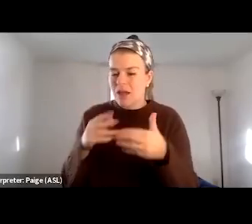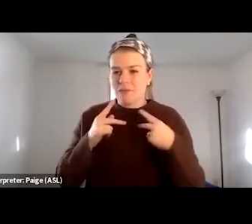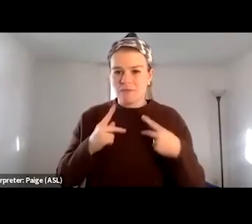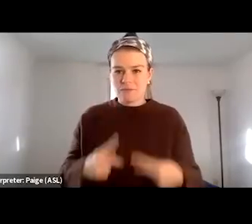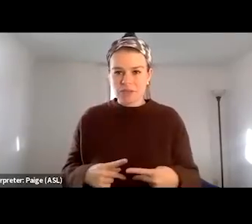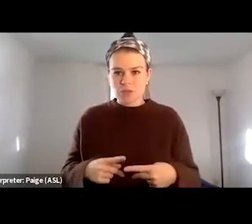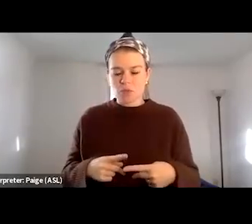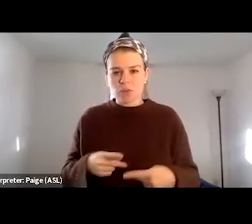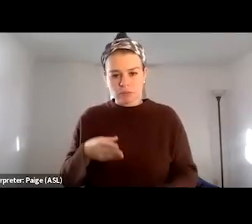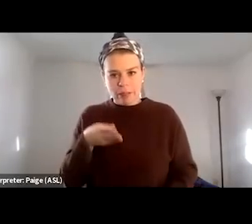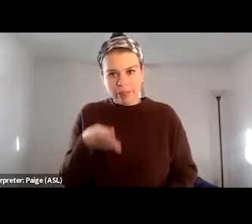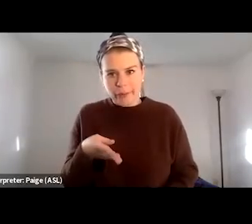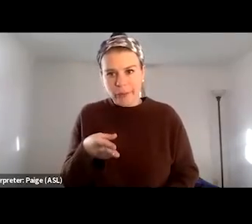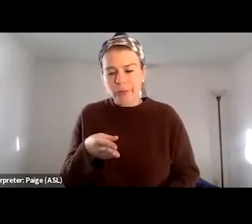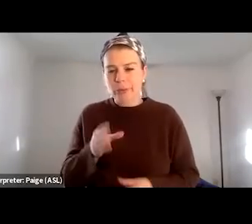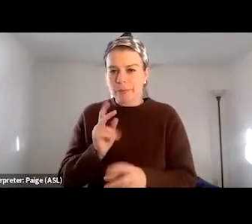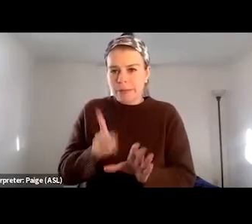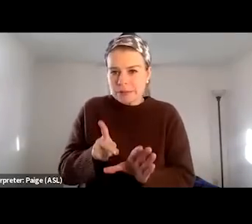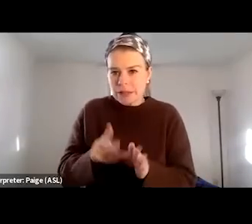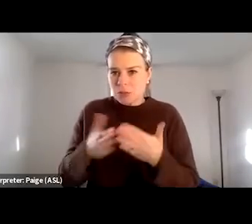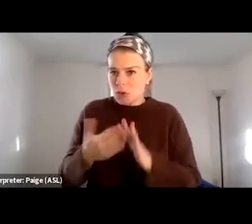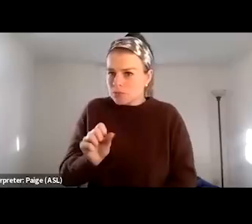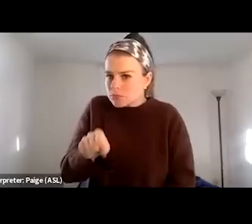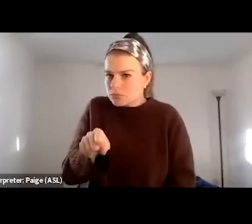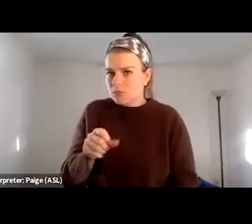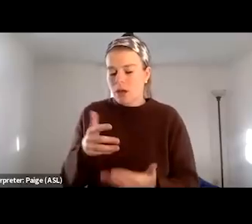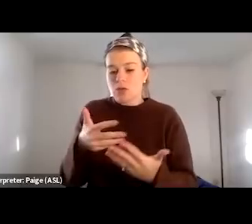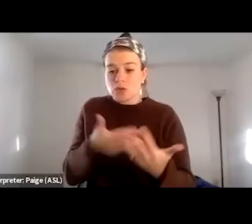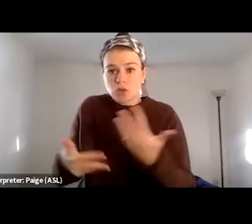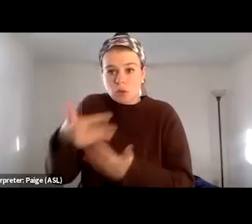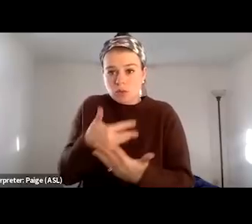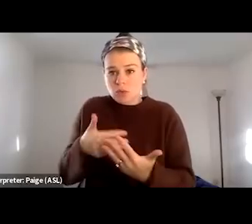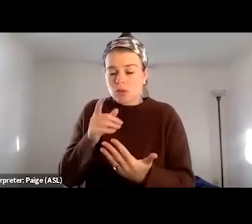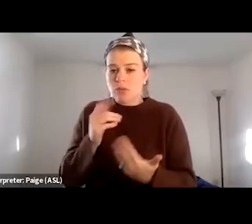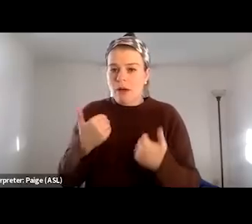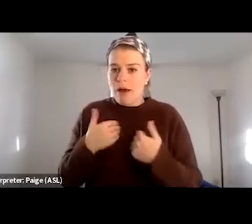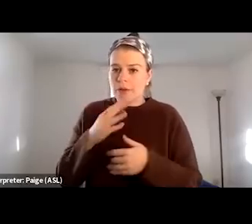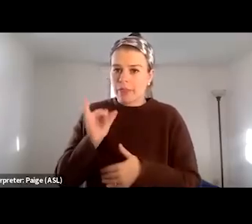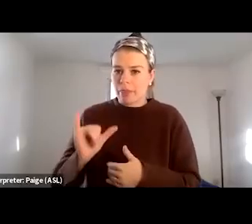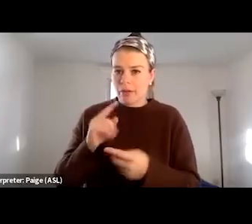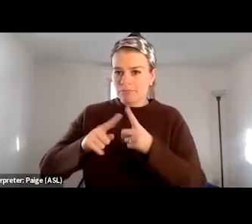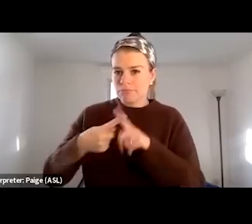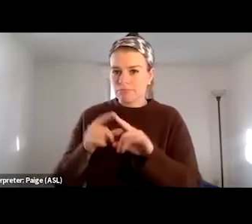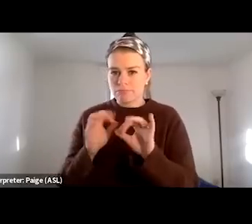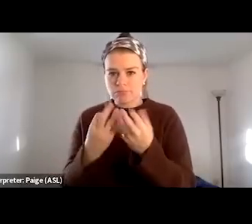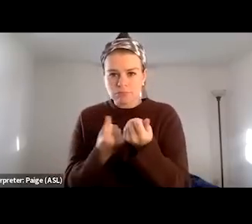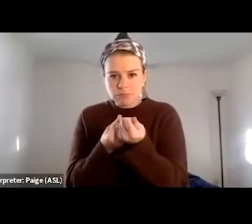ser parte de la comunidad y participar en la comunidad, en la integración social, tener apoyo social, y nuevamente, en la integración psicológica,